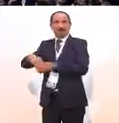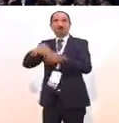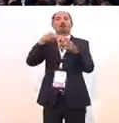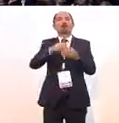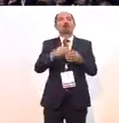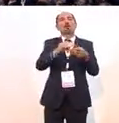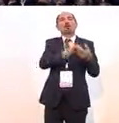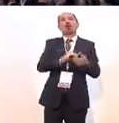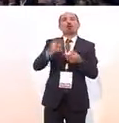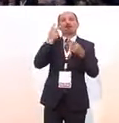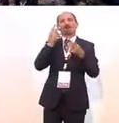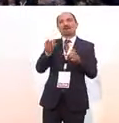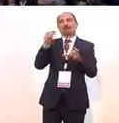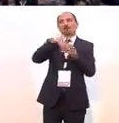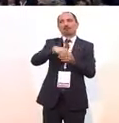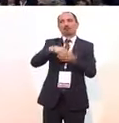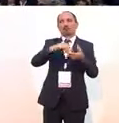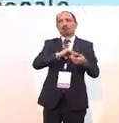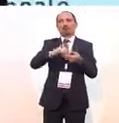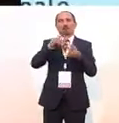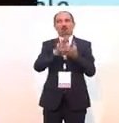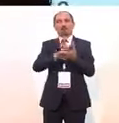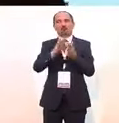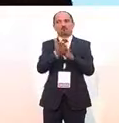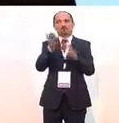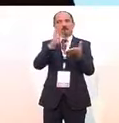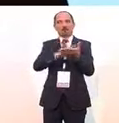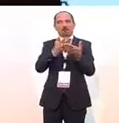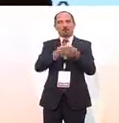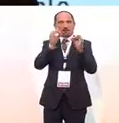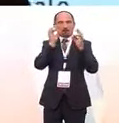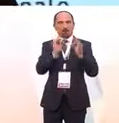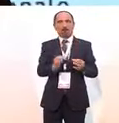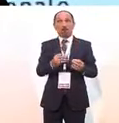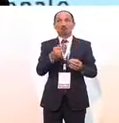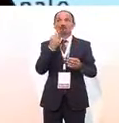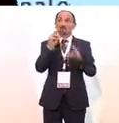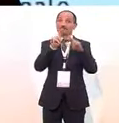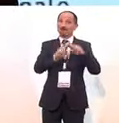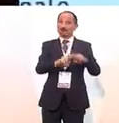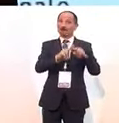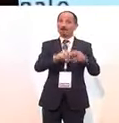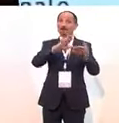stiamo qui: sui contenuti. Stare sui contenuti significa dire che noi vogliamo parlare e